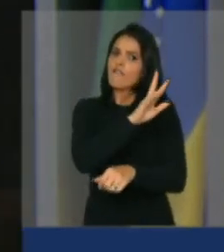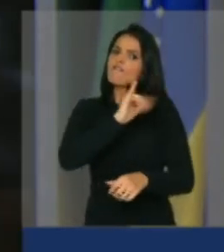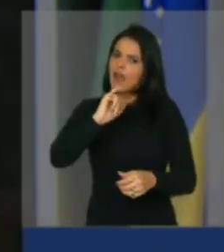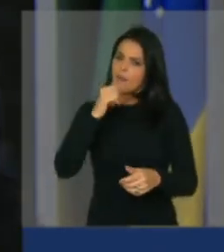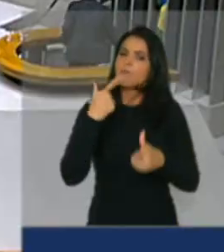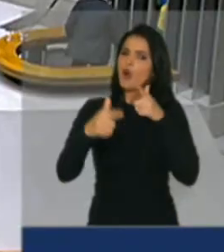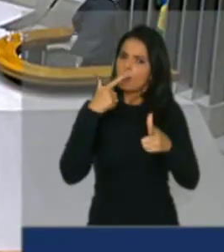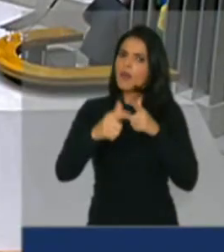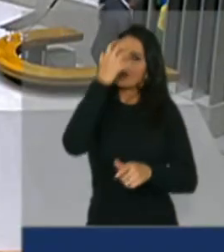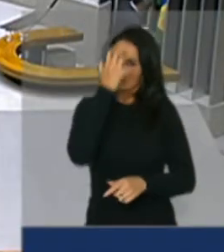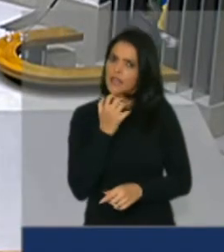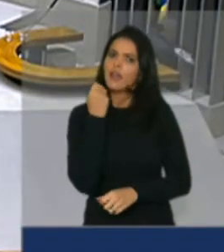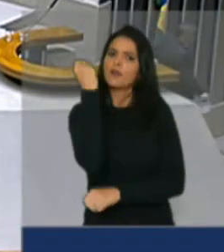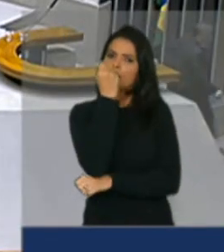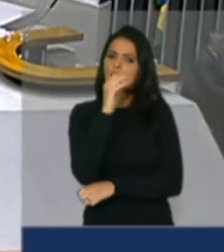ESTA DENÚNCIA, VAI VAI AZEDAR